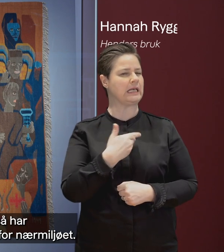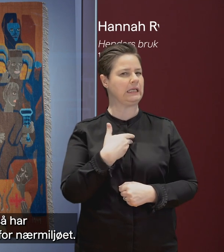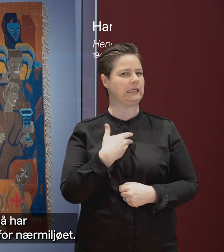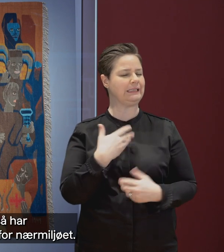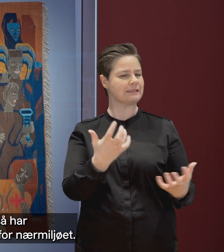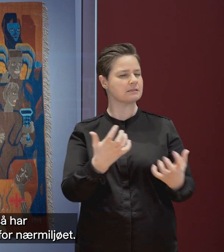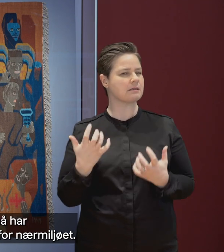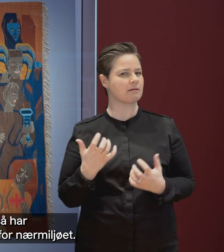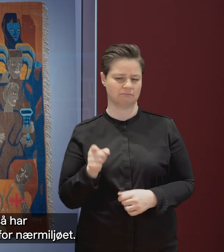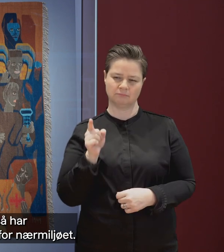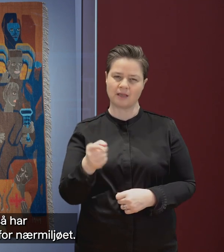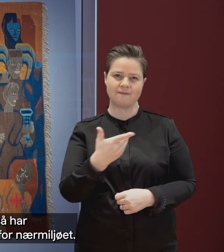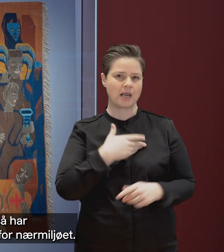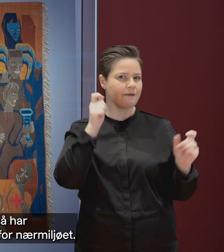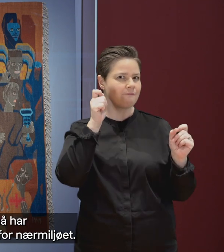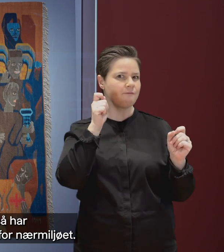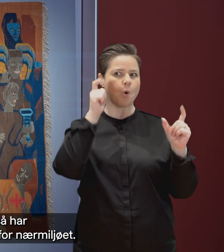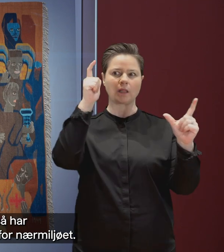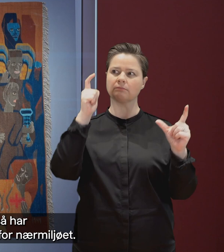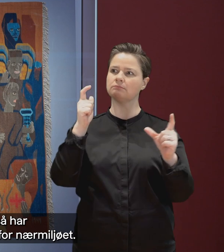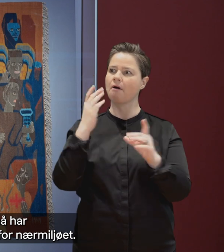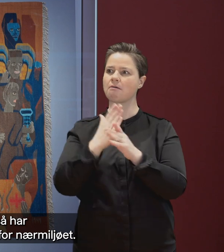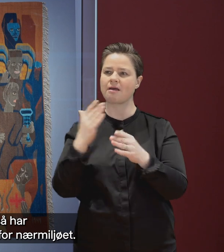at hun også har en veldig våkenhet for nærmiljøet.